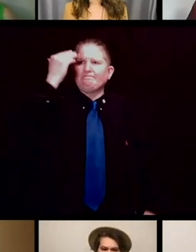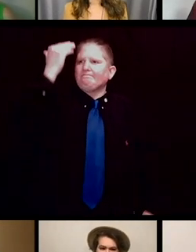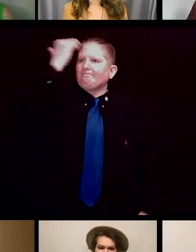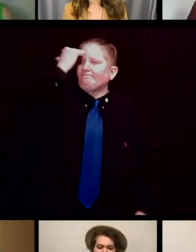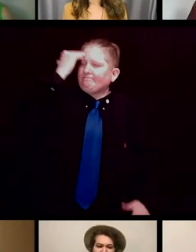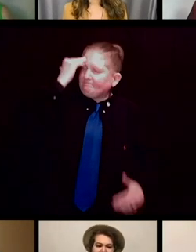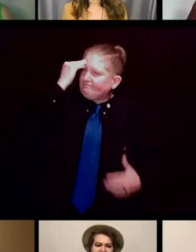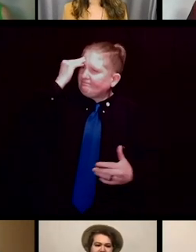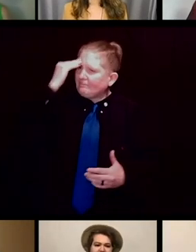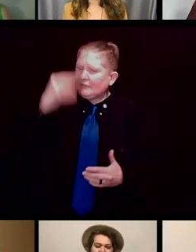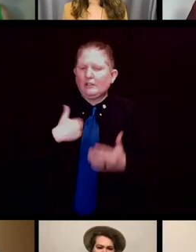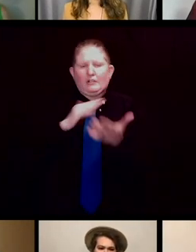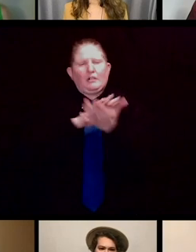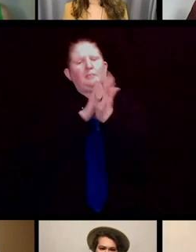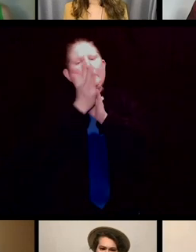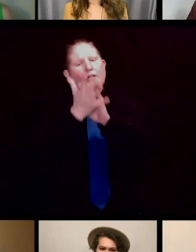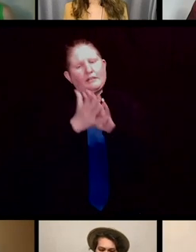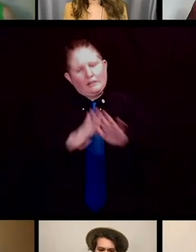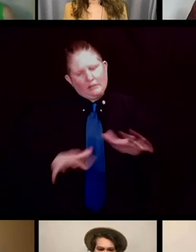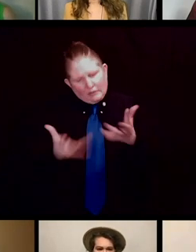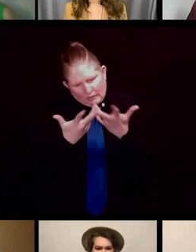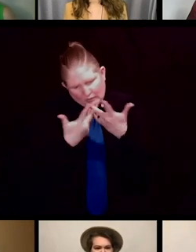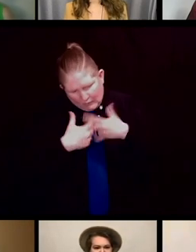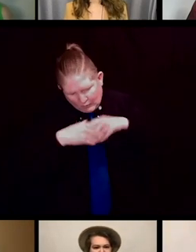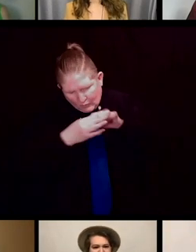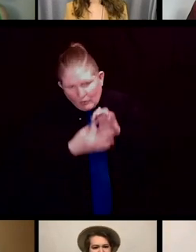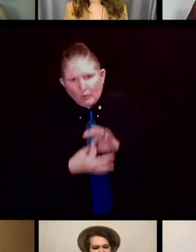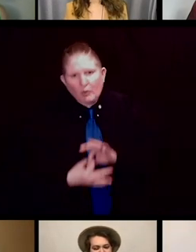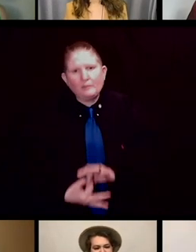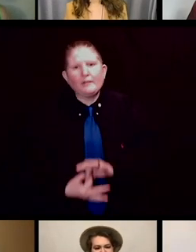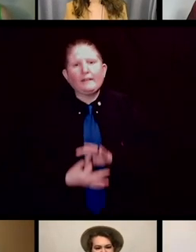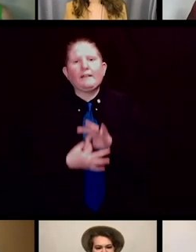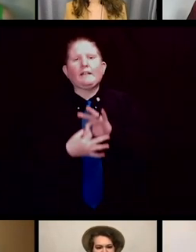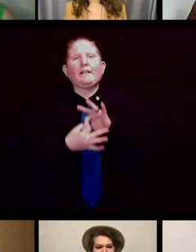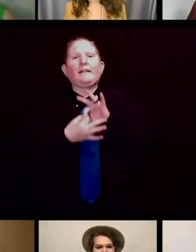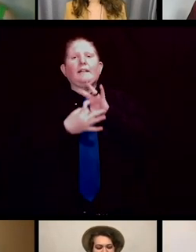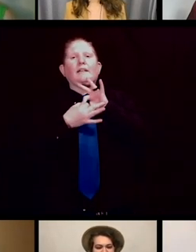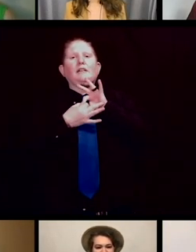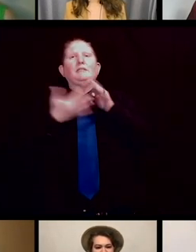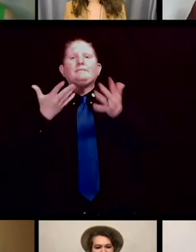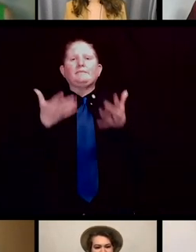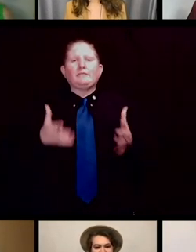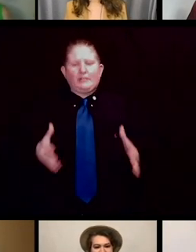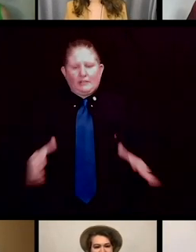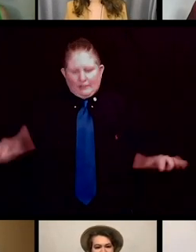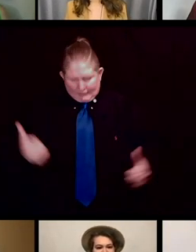Conozco mi camino, mi camino a casa al fin y al cabo